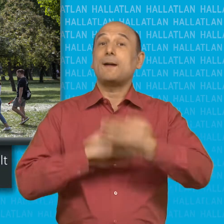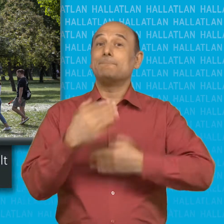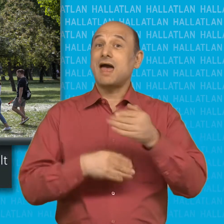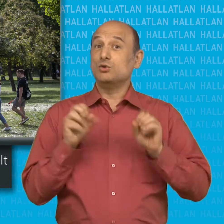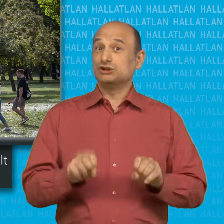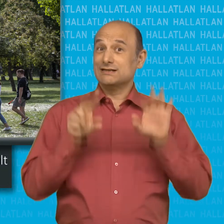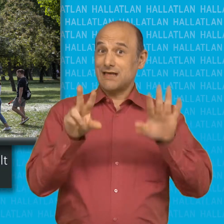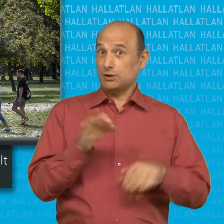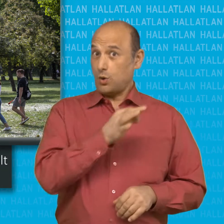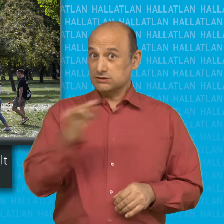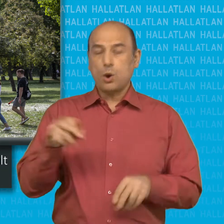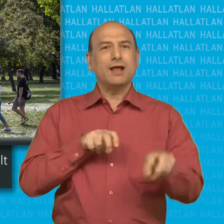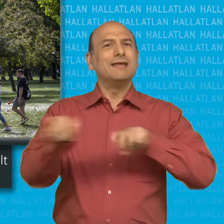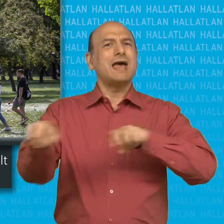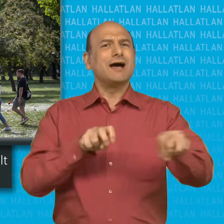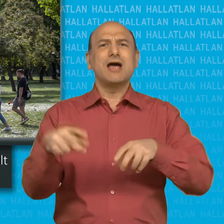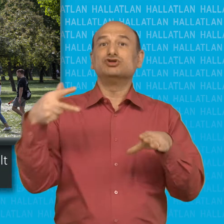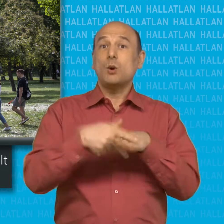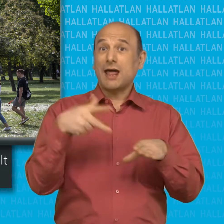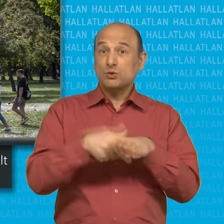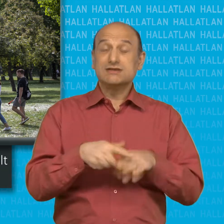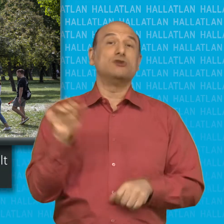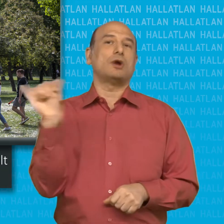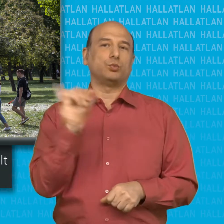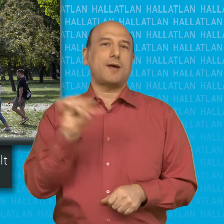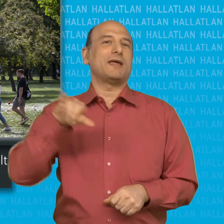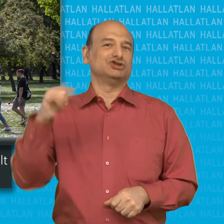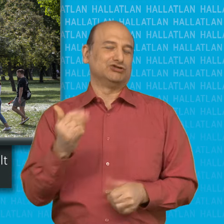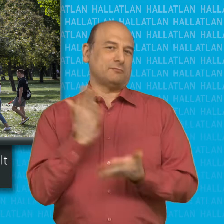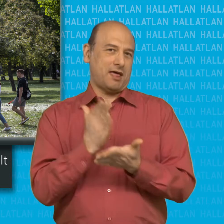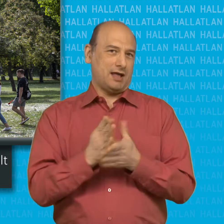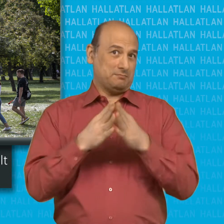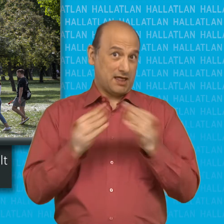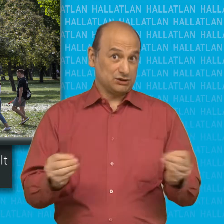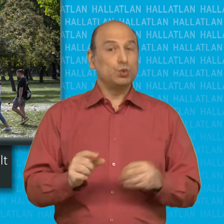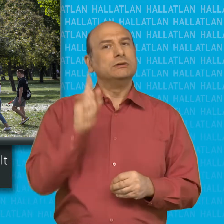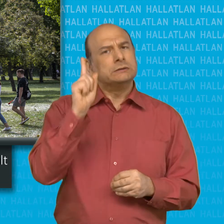Május 18-tól Budapesten is megszűnt a kijárási korlátozás,